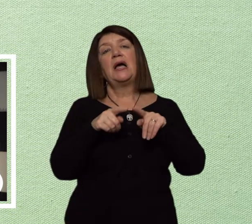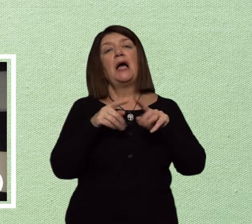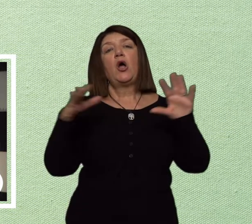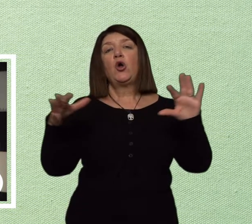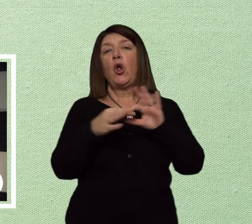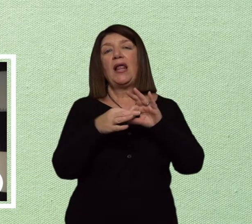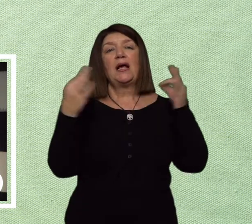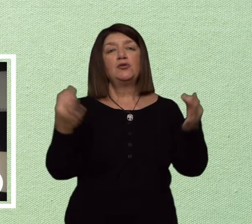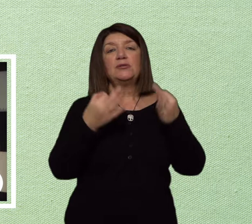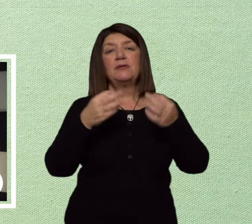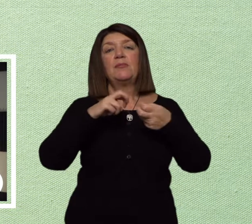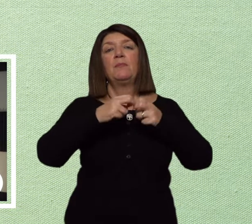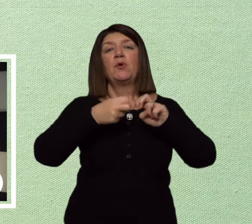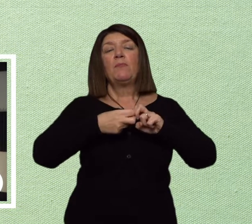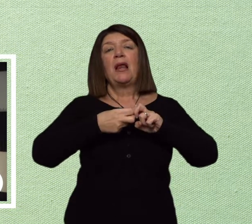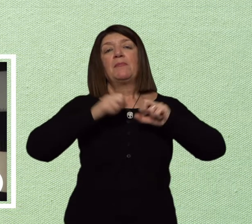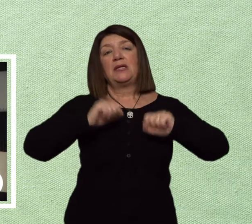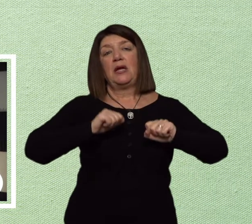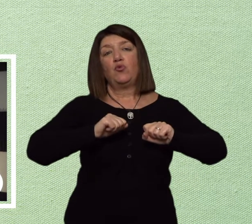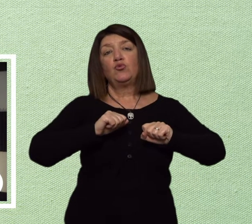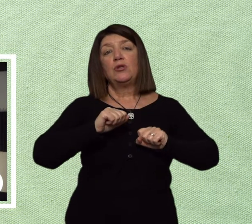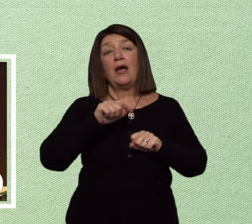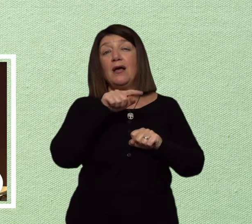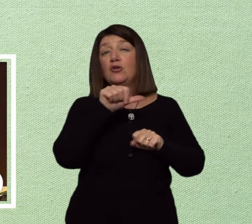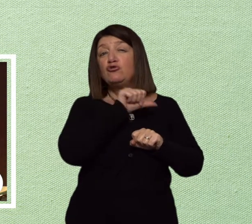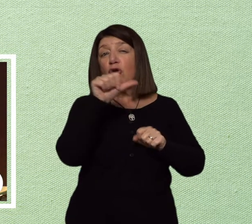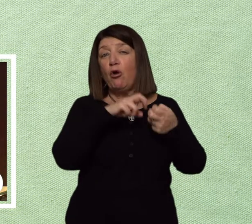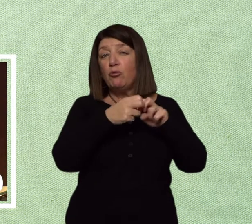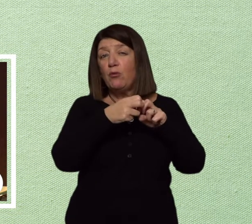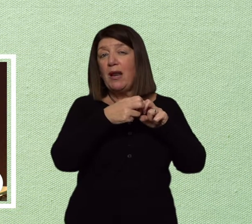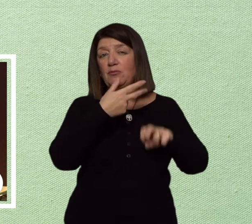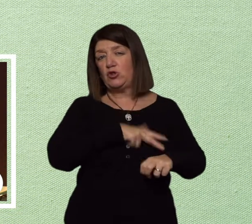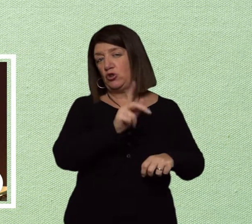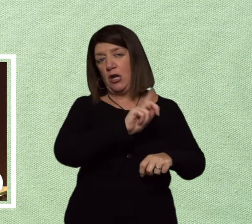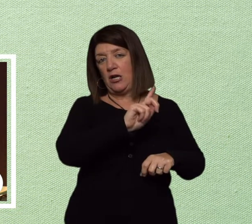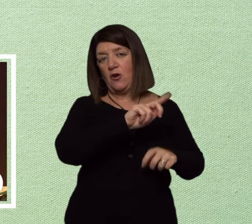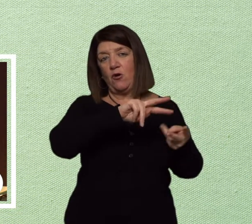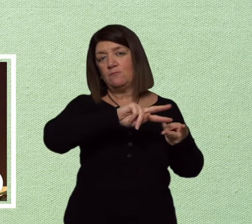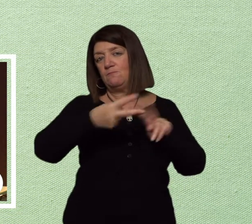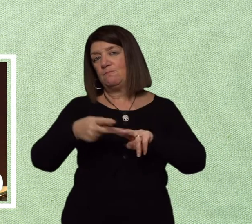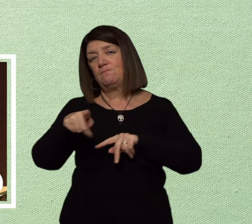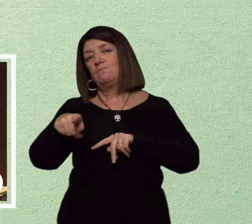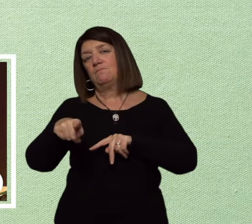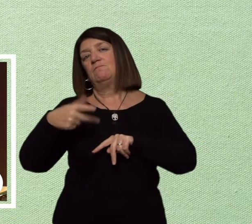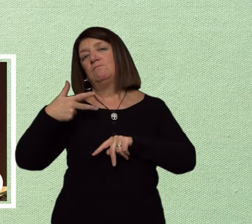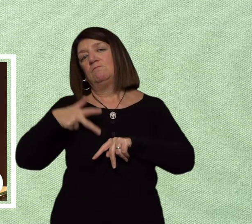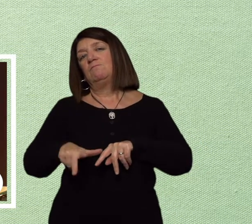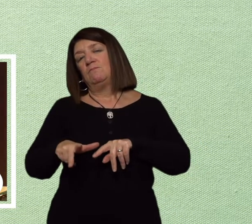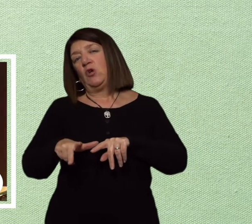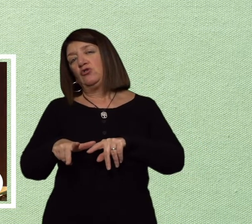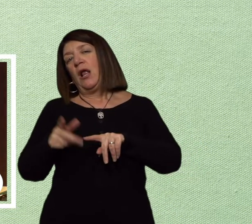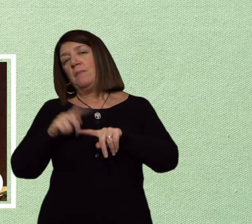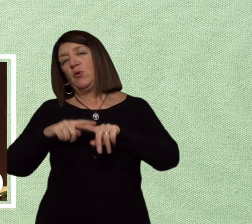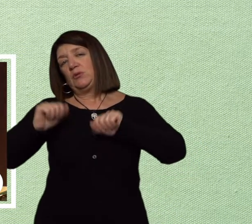solo un problema sociale c'era il trattamento. -A proposito di salute, mi collego a questo